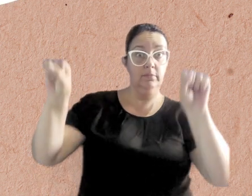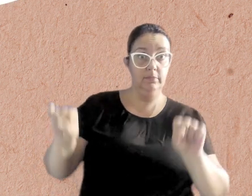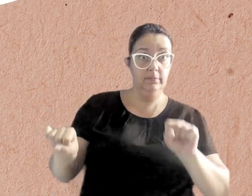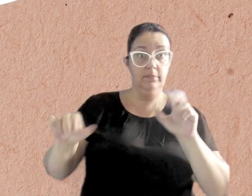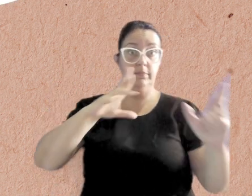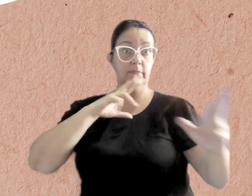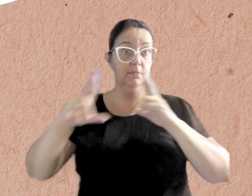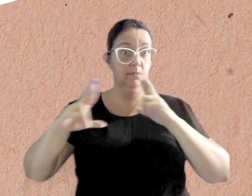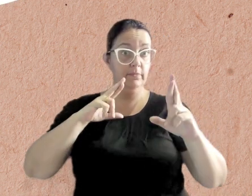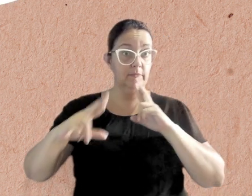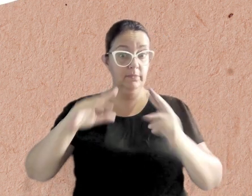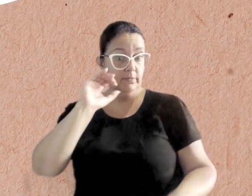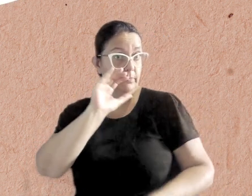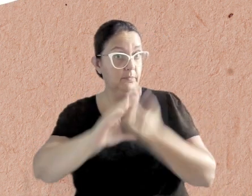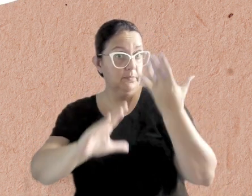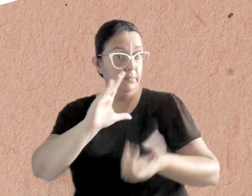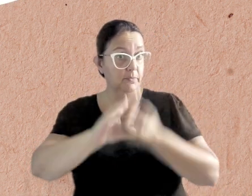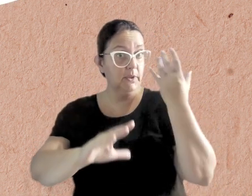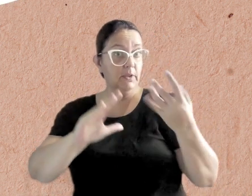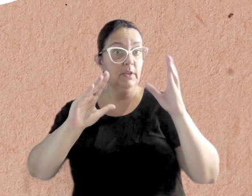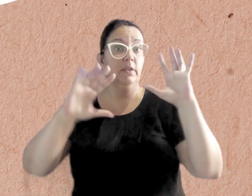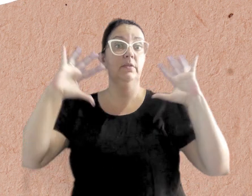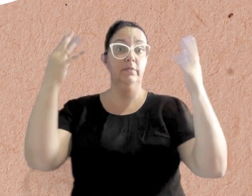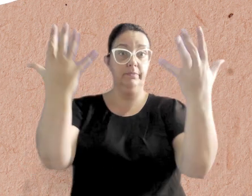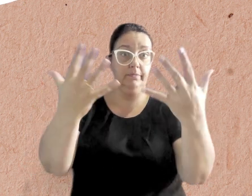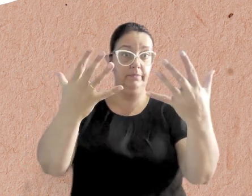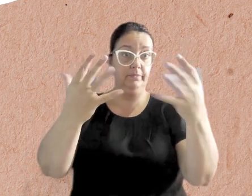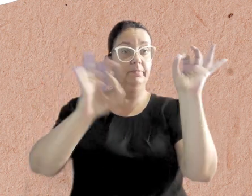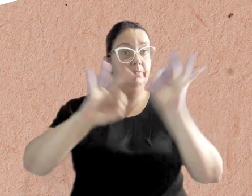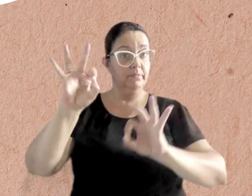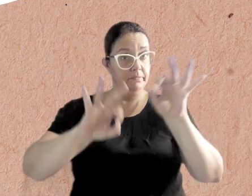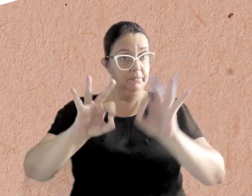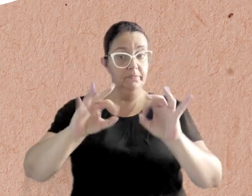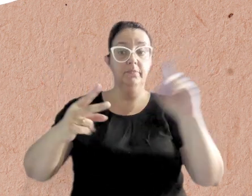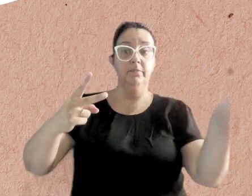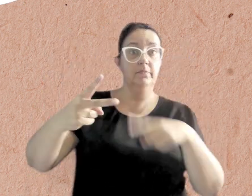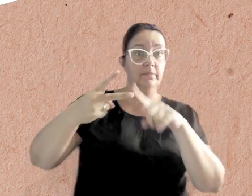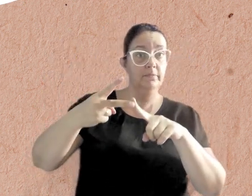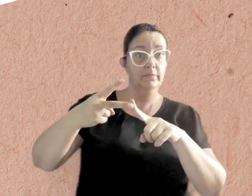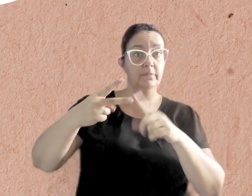sistematizar os resultados gerados pelos Projetos de Educação Ambiental (PEAs);